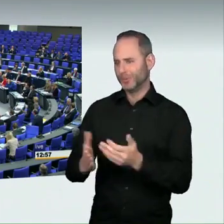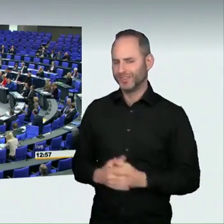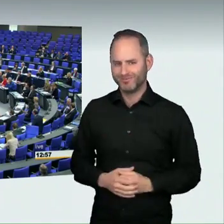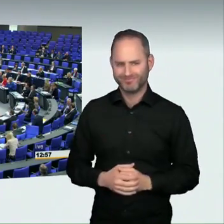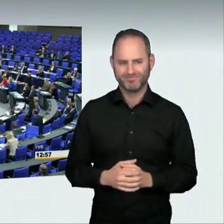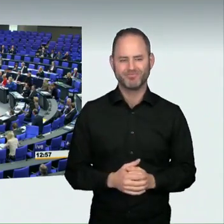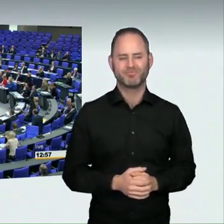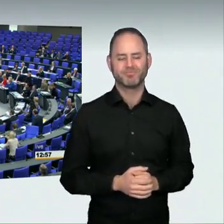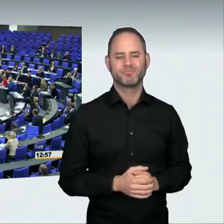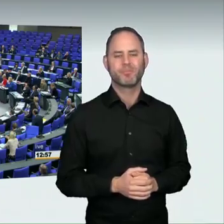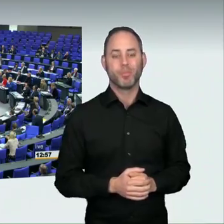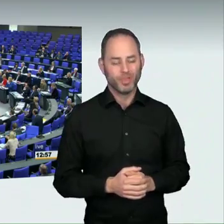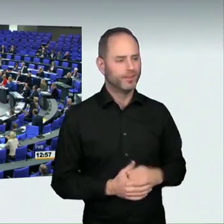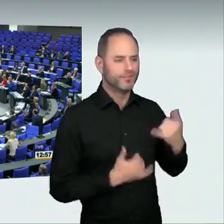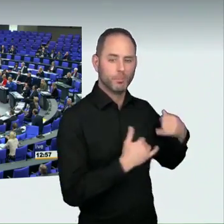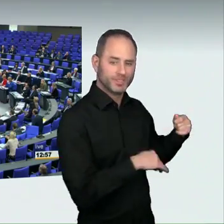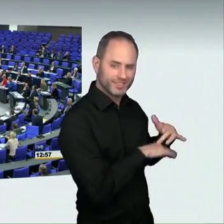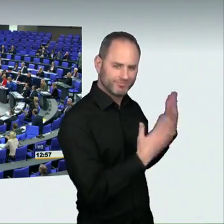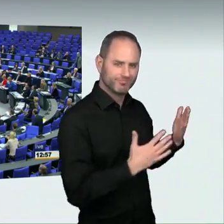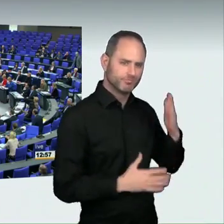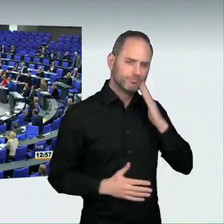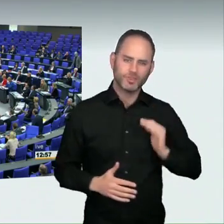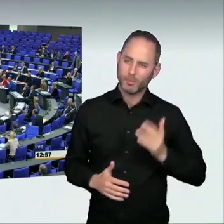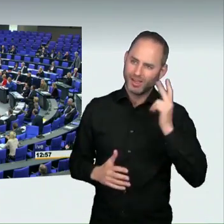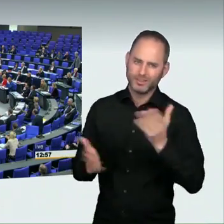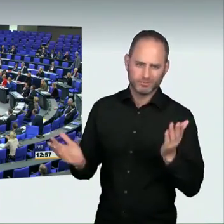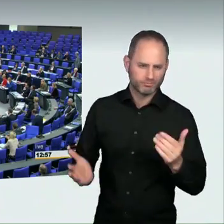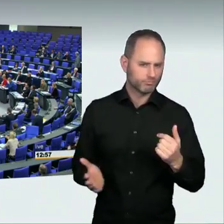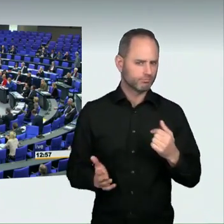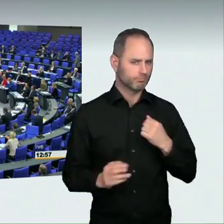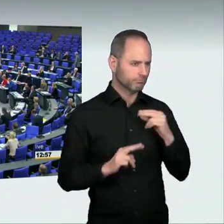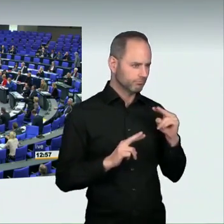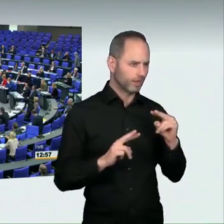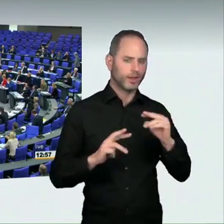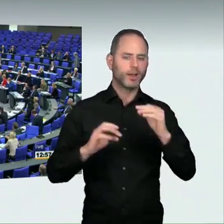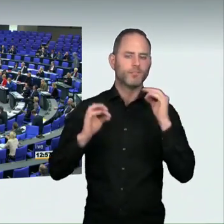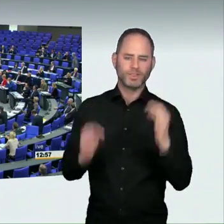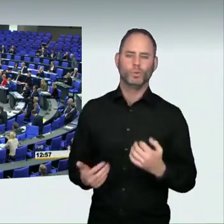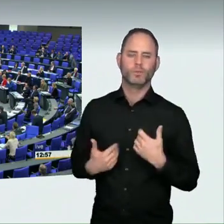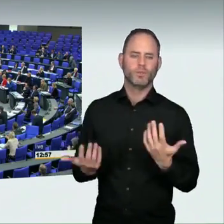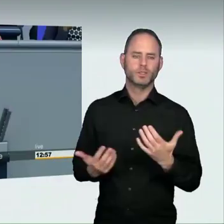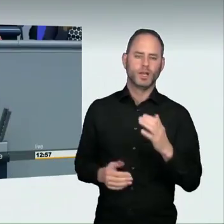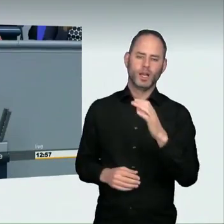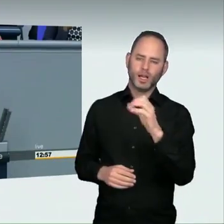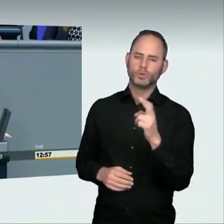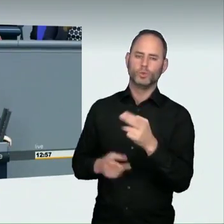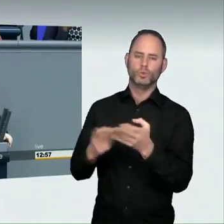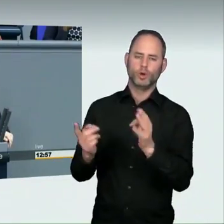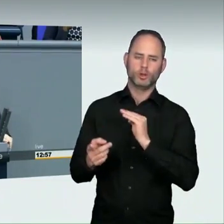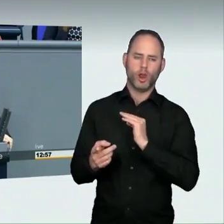denn ich habe mir ebenfalls gedacht, dass ich erst einmal auf Ihre Redebeiträge antworte. Es haben ja gerade zwei Berliner Mitglieder